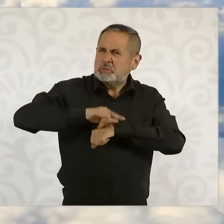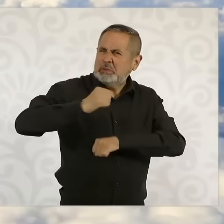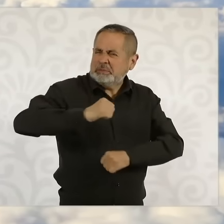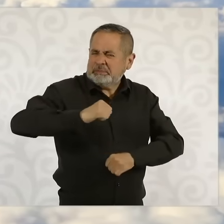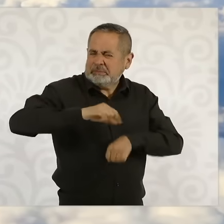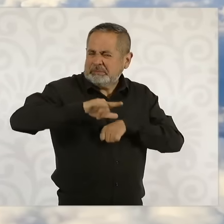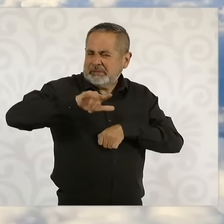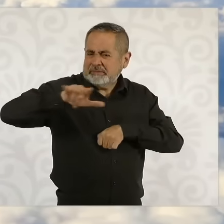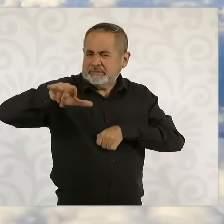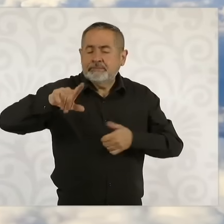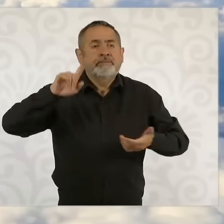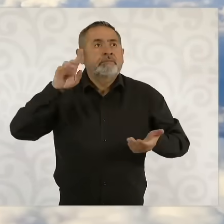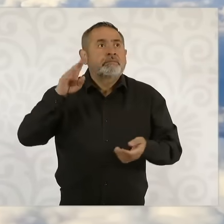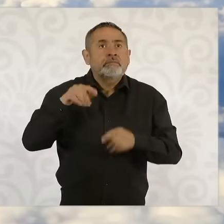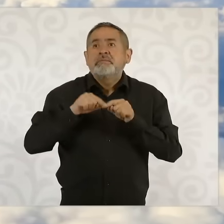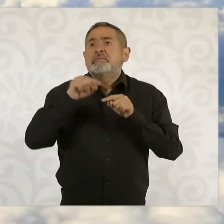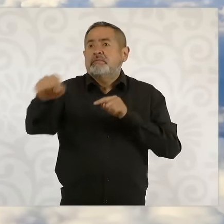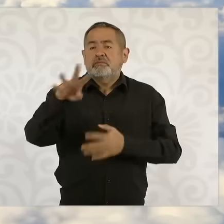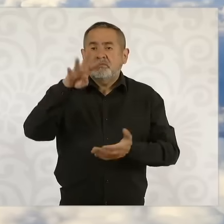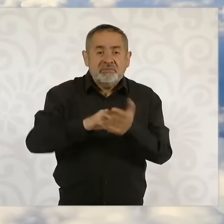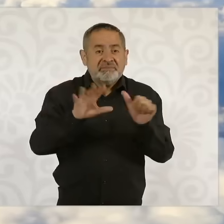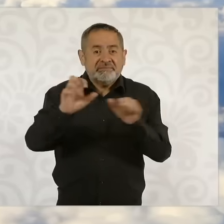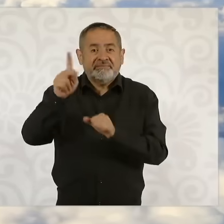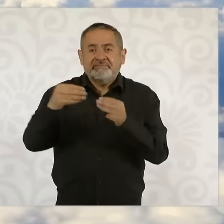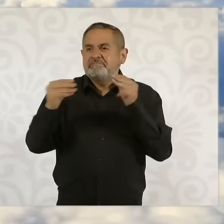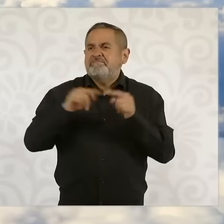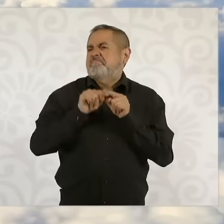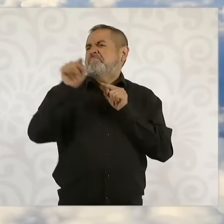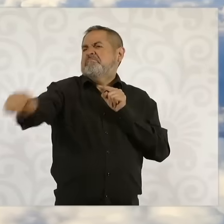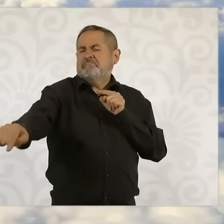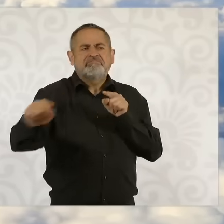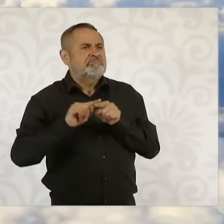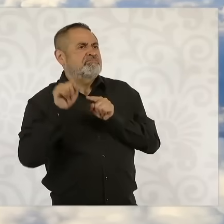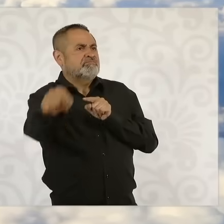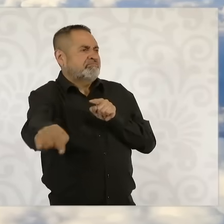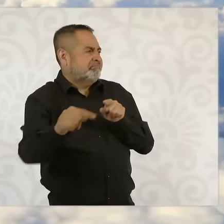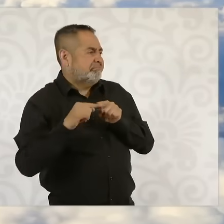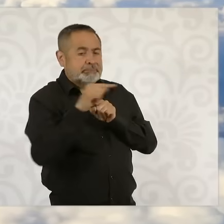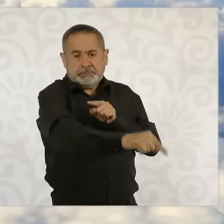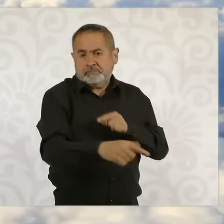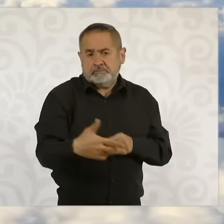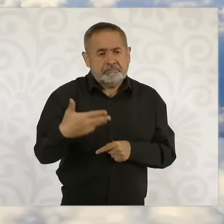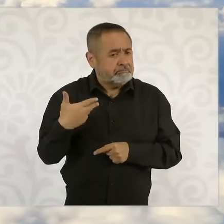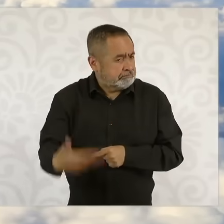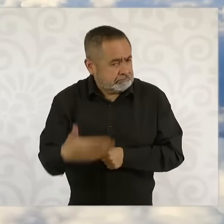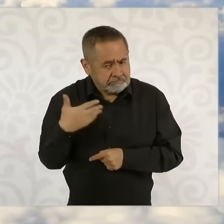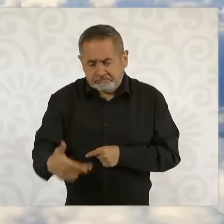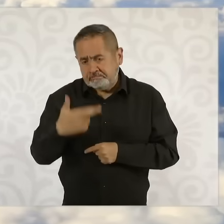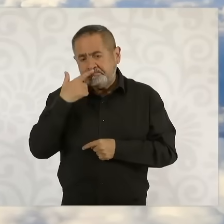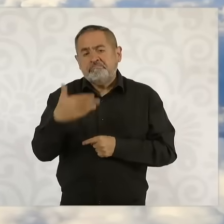4600 km. Estos también es importante porque representa un avance significativo en temas